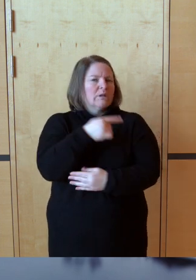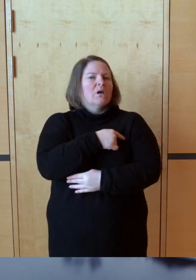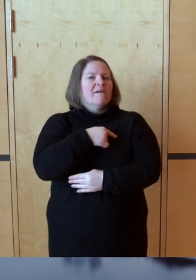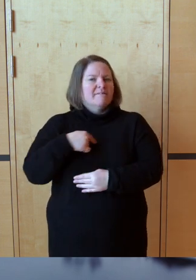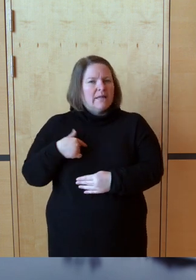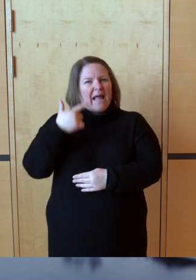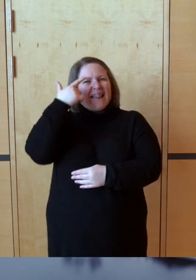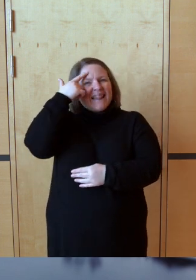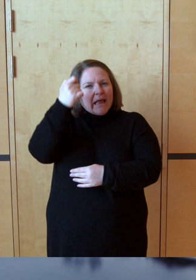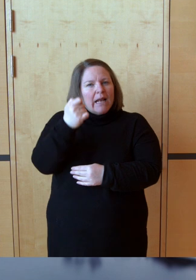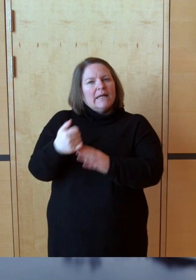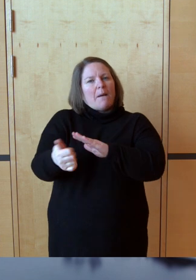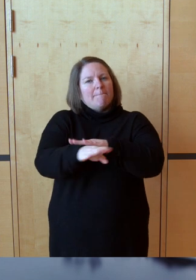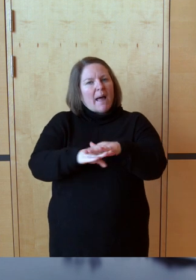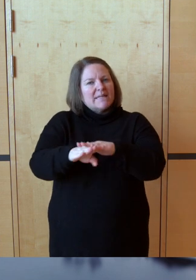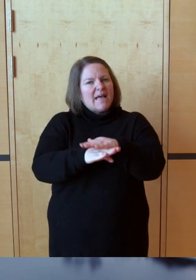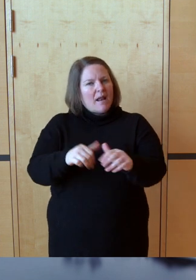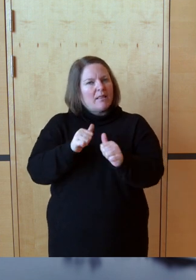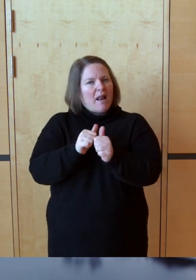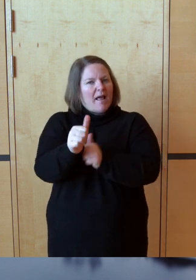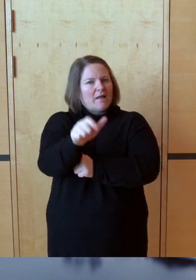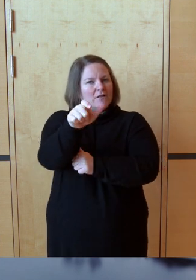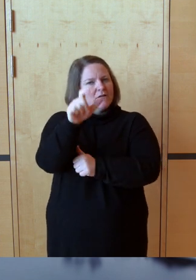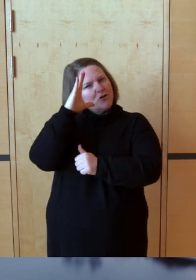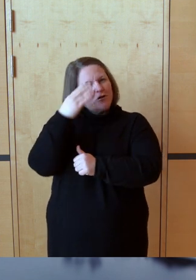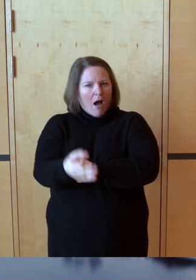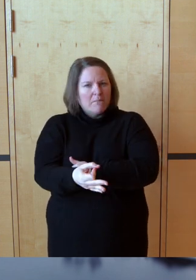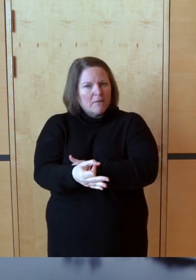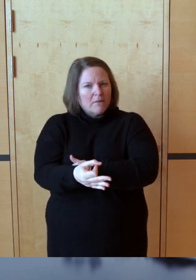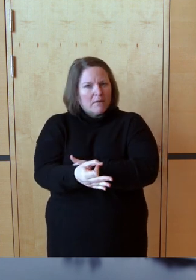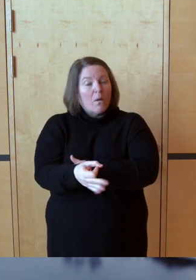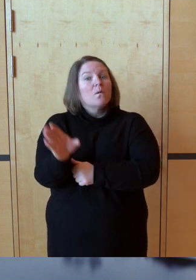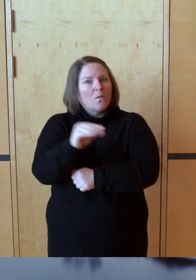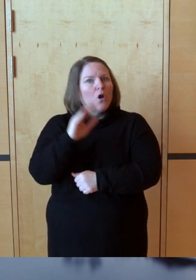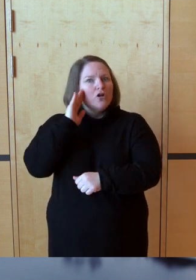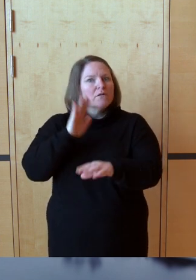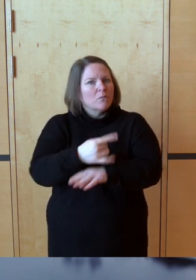Ledarskap innebär att lyssna till de arbetet medarbetare som utför Arbete